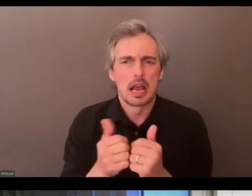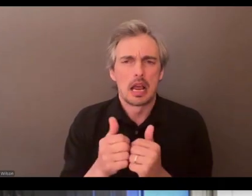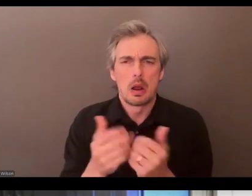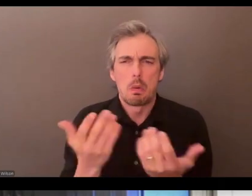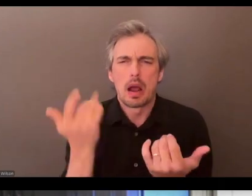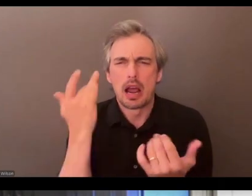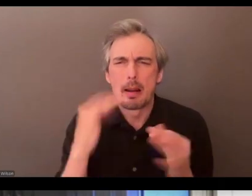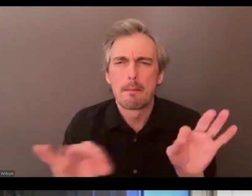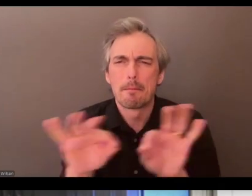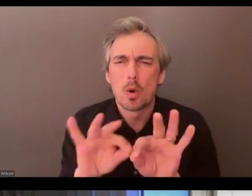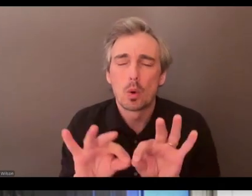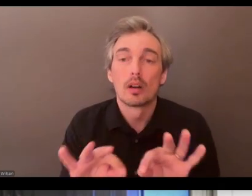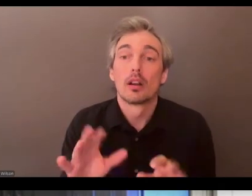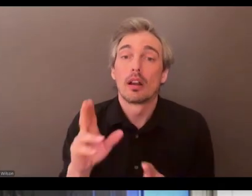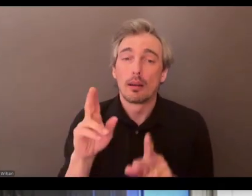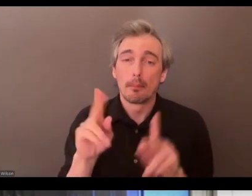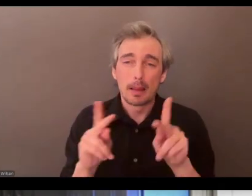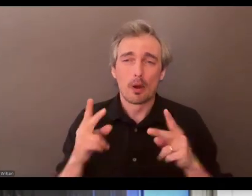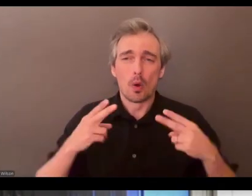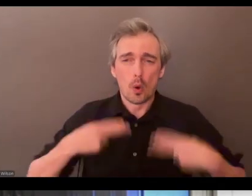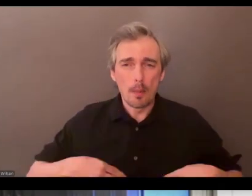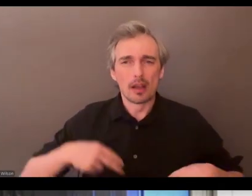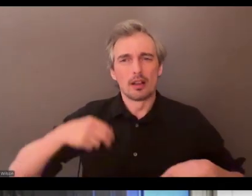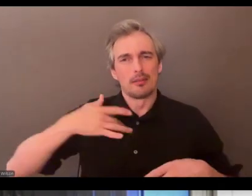スト ーリ ーテリングはチ ームの調整にも役立ちます。